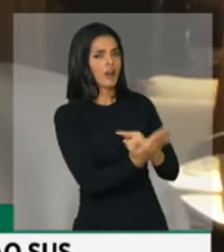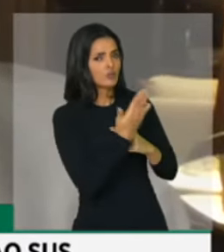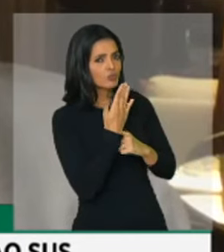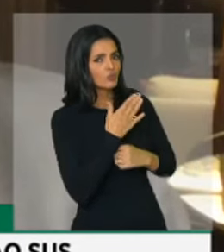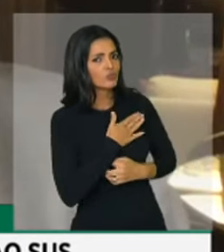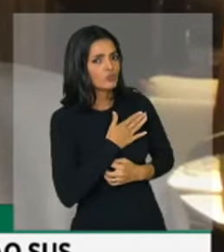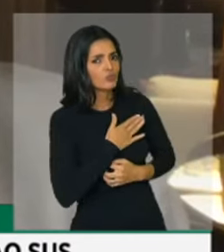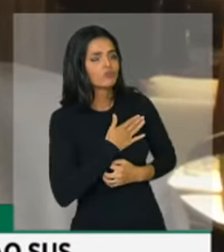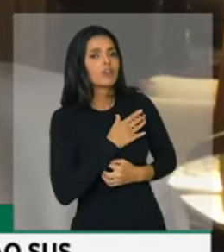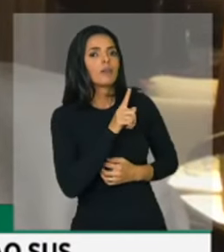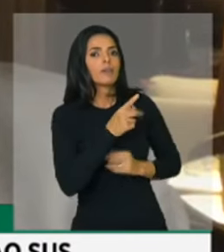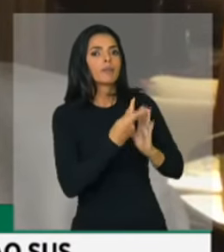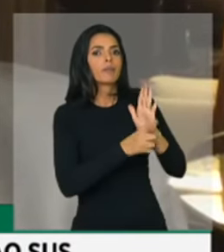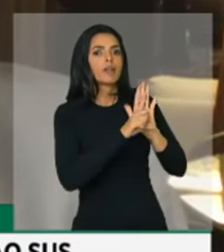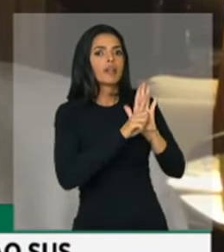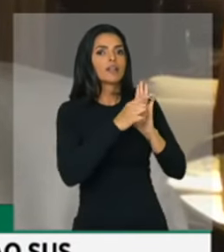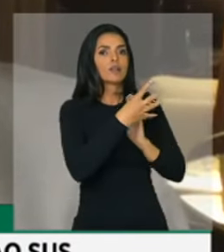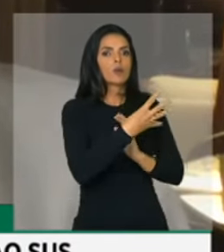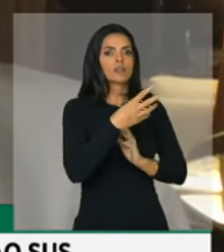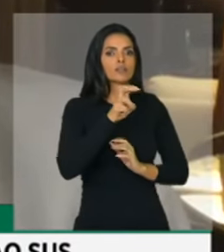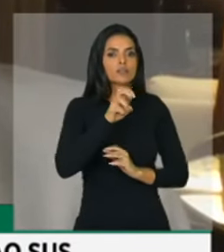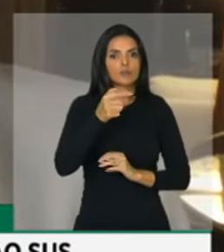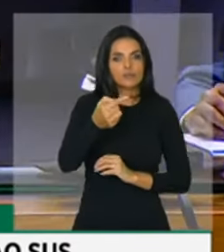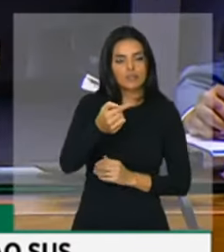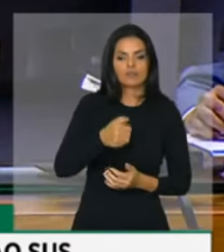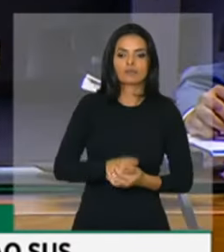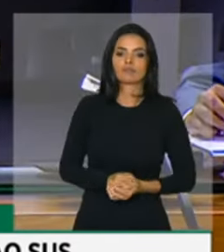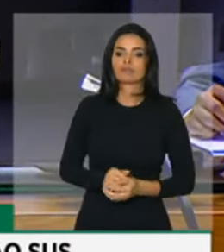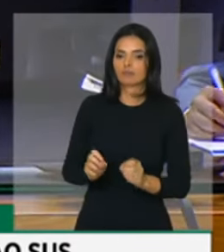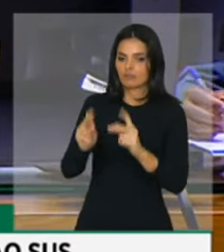AJUDA DO SENHOR SOBRE ESSE PROJETO DO DEPUTADO EDUARDO BISMARCK. -- [PRESIDENTE]: NÓS